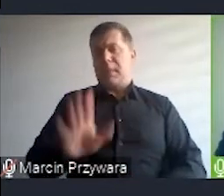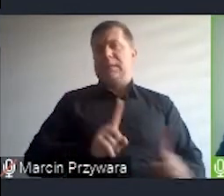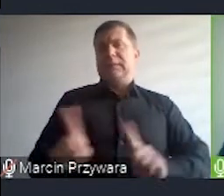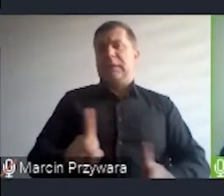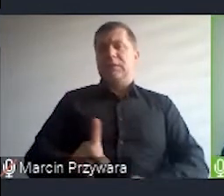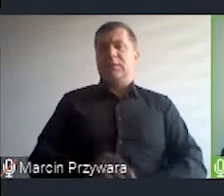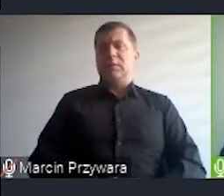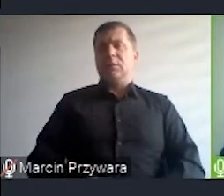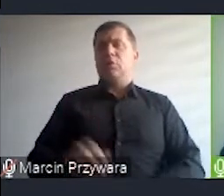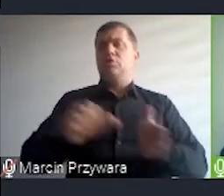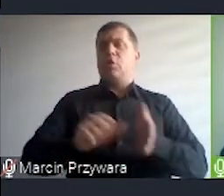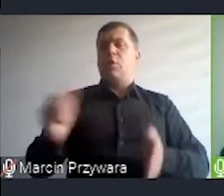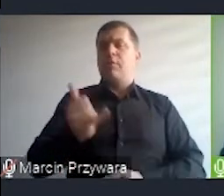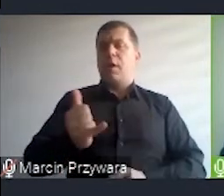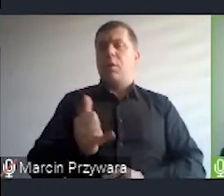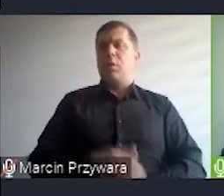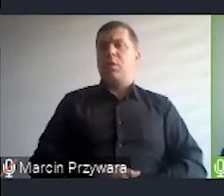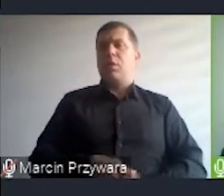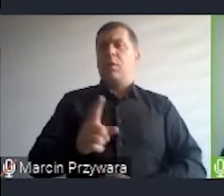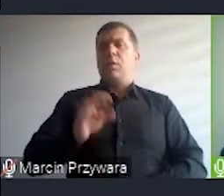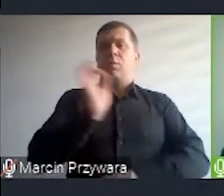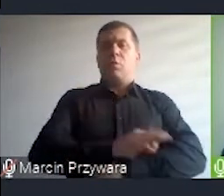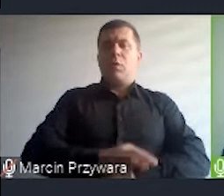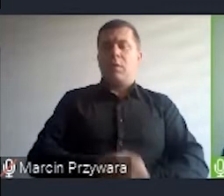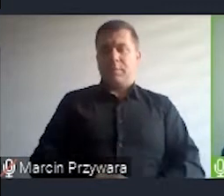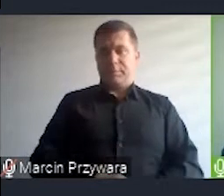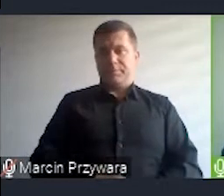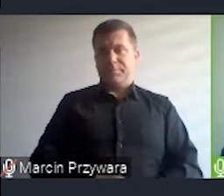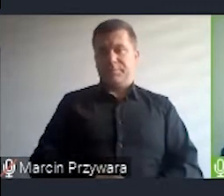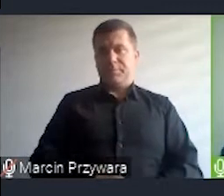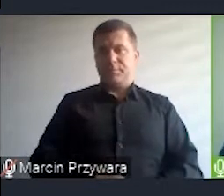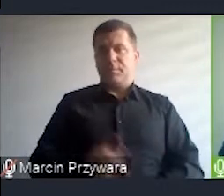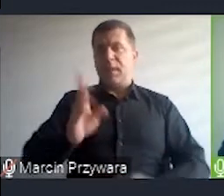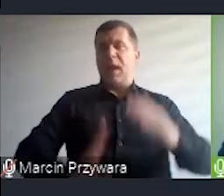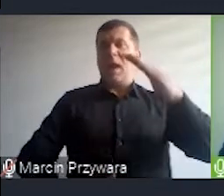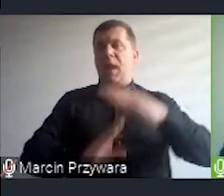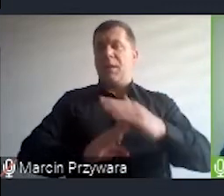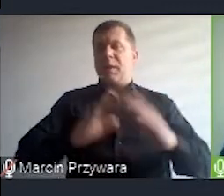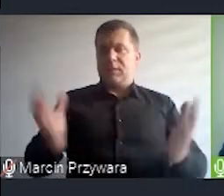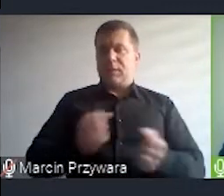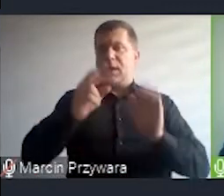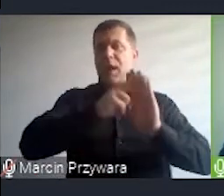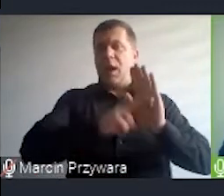Ponieważ środki trwałe obejmowane są w projektach limitami. Te limity znajdzie w regulaminach konkursów,